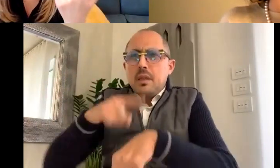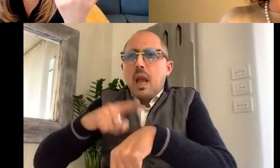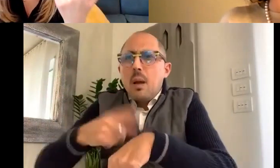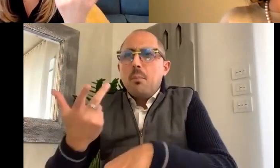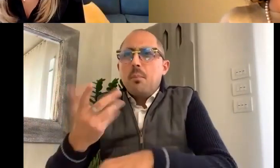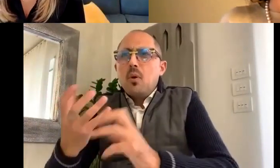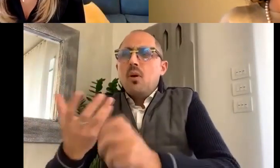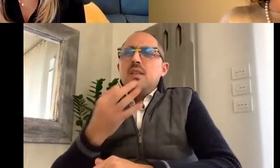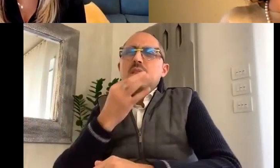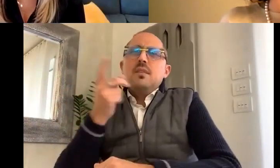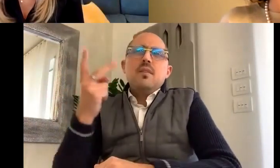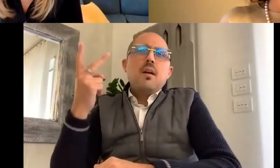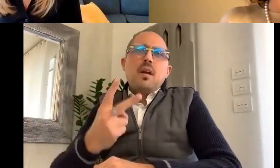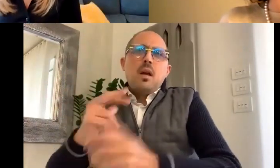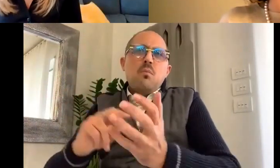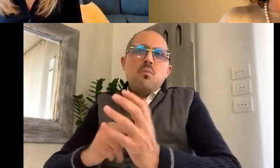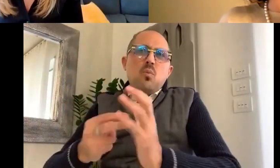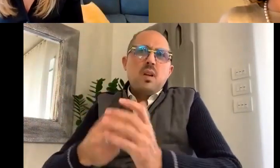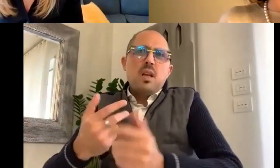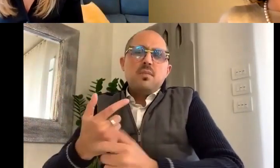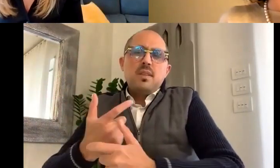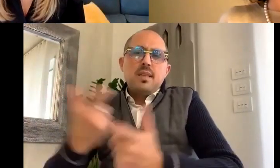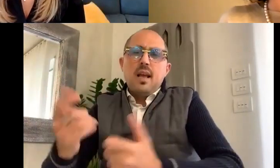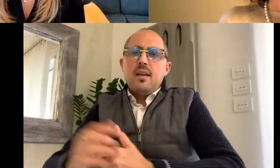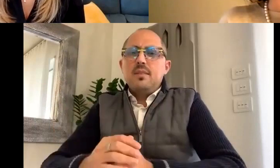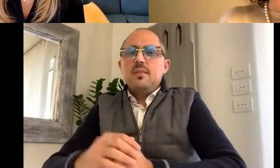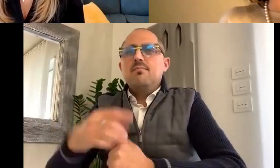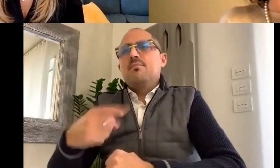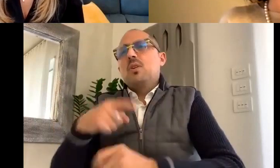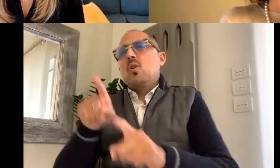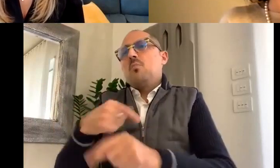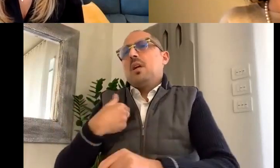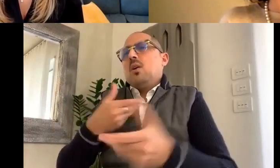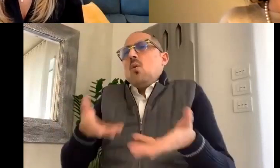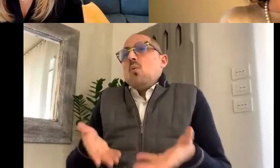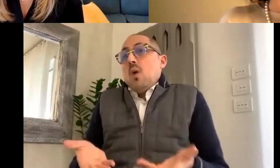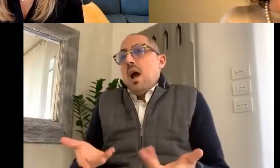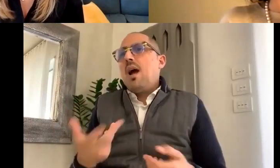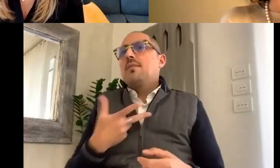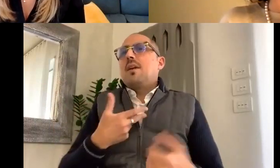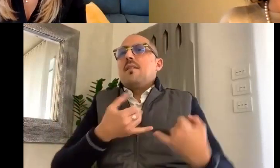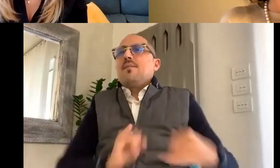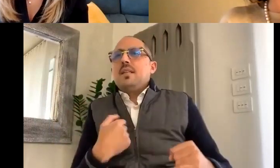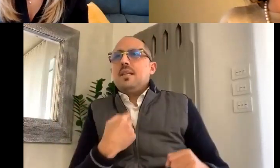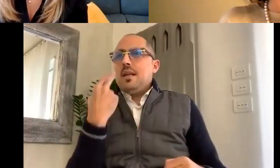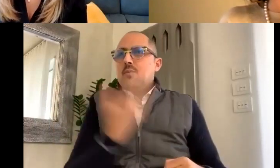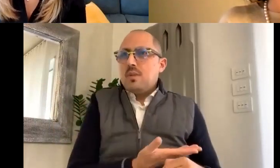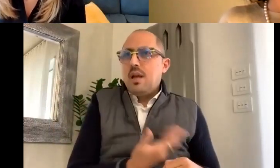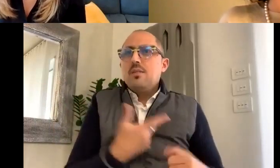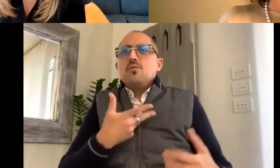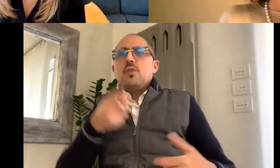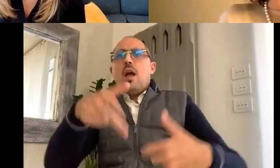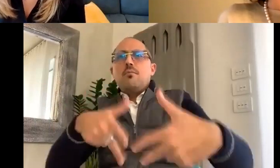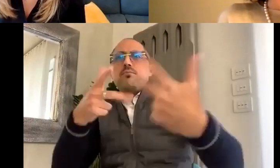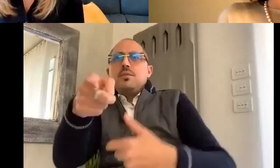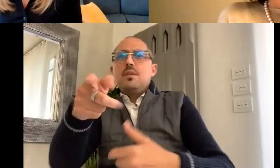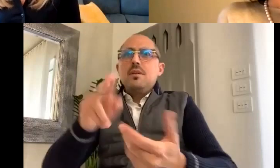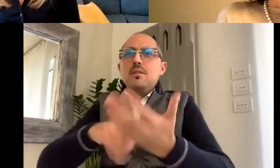soltanto con gli occhi, è uno stress a cui la persona sorda si sottopone doppiamente.